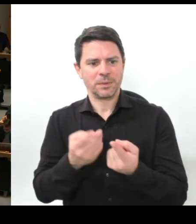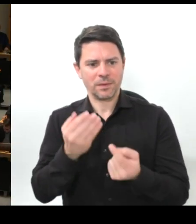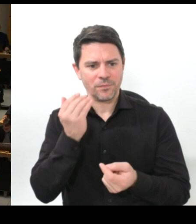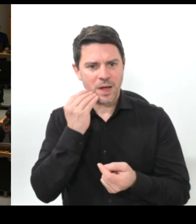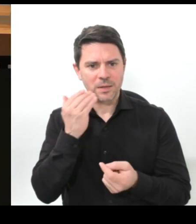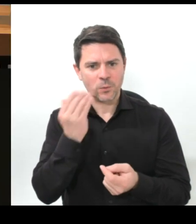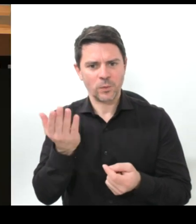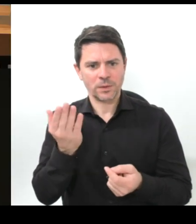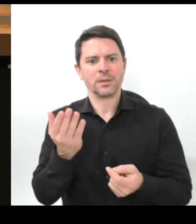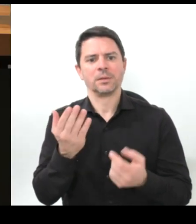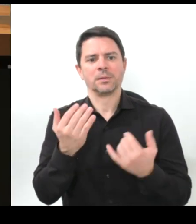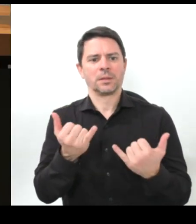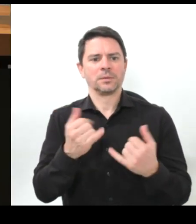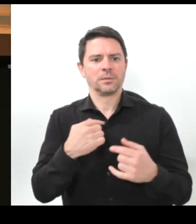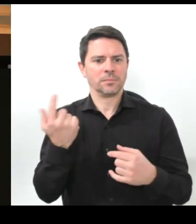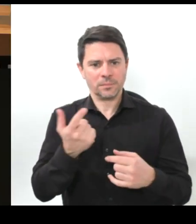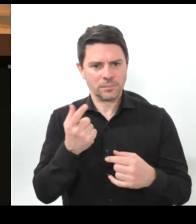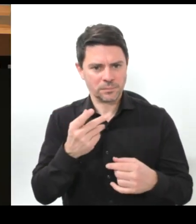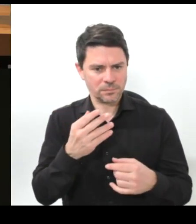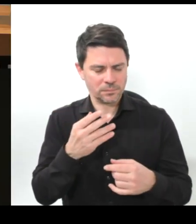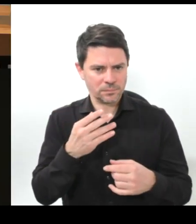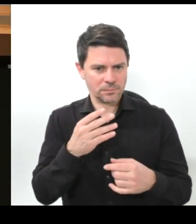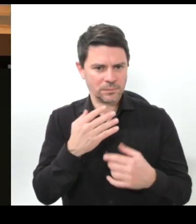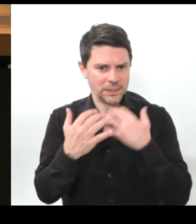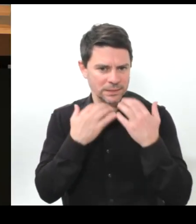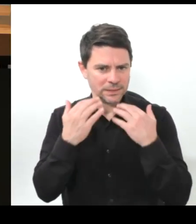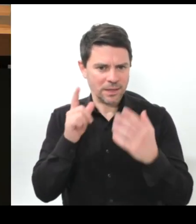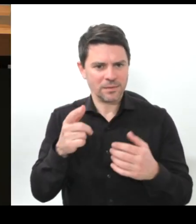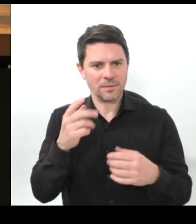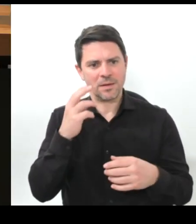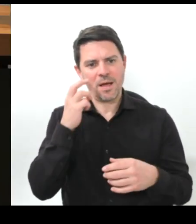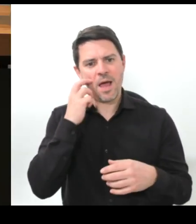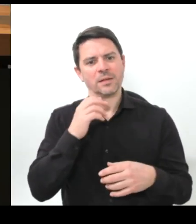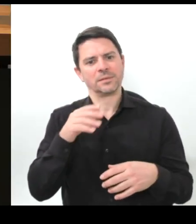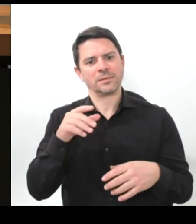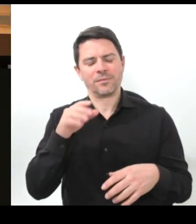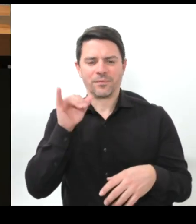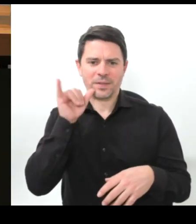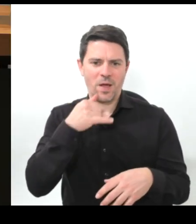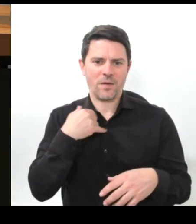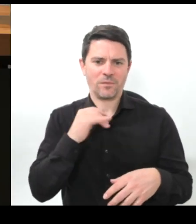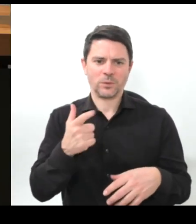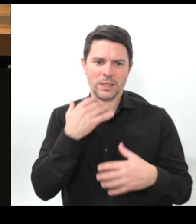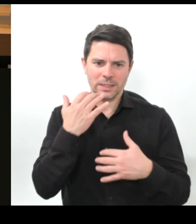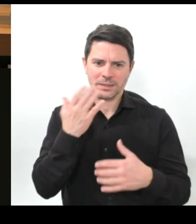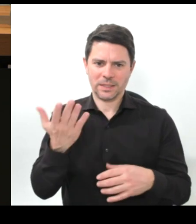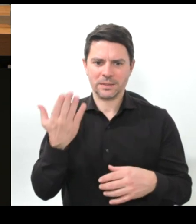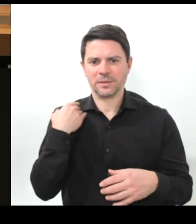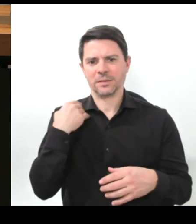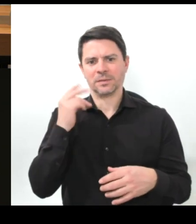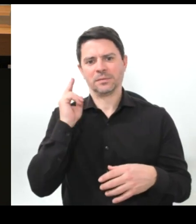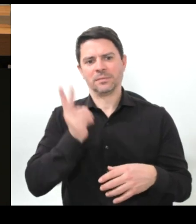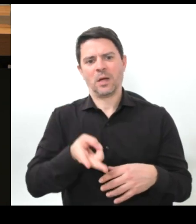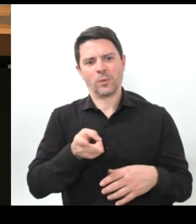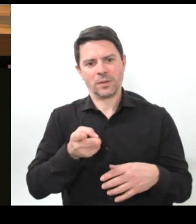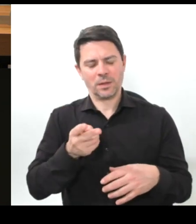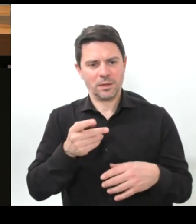bezahlbare Wohnungen! dringed Ich glaube, es ist von großem öffentlichen Interesse, dass